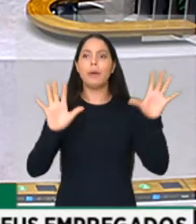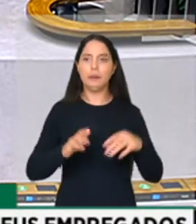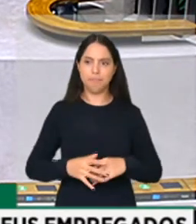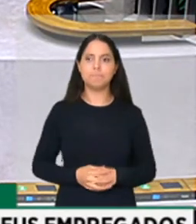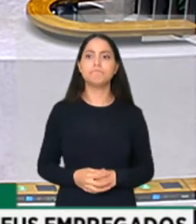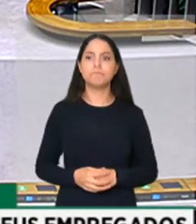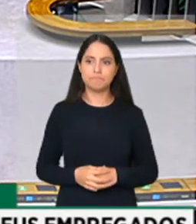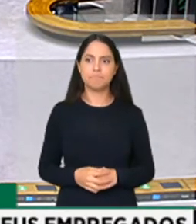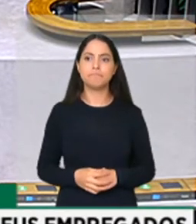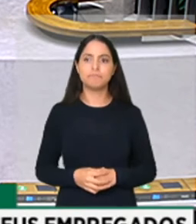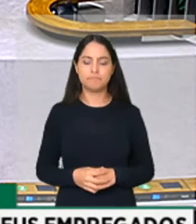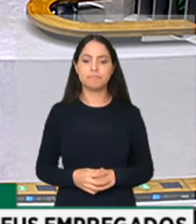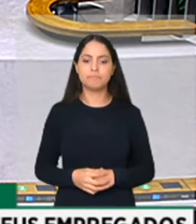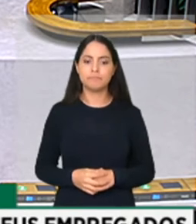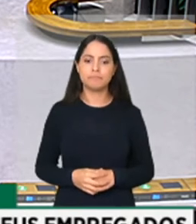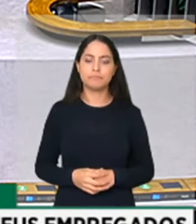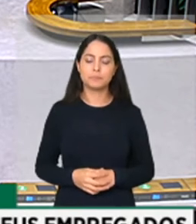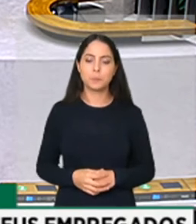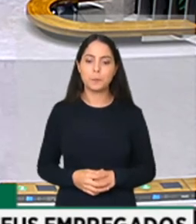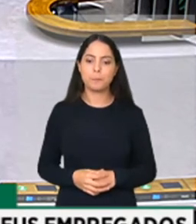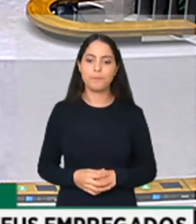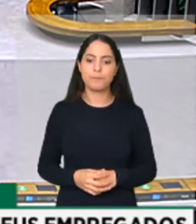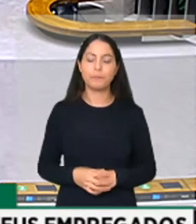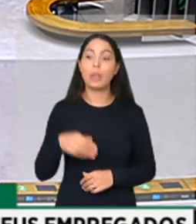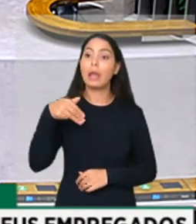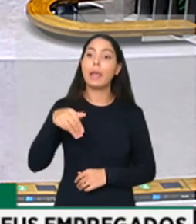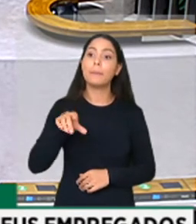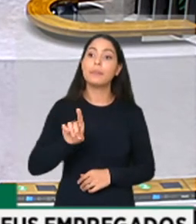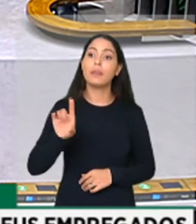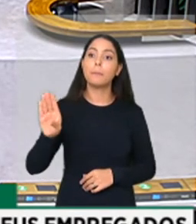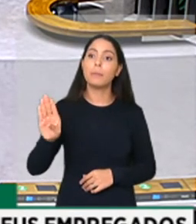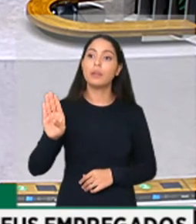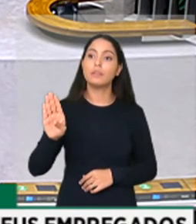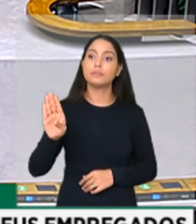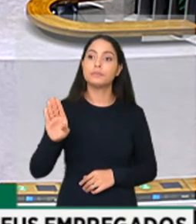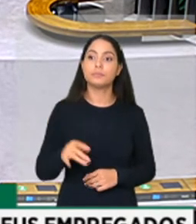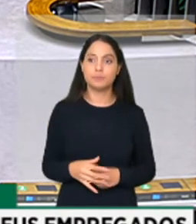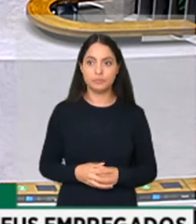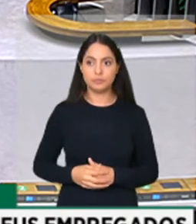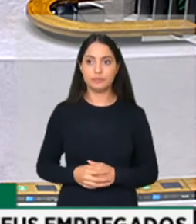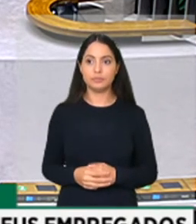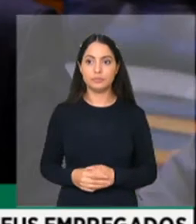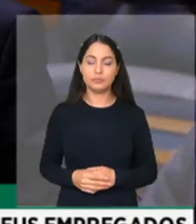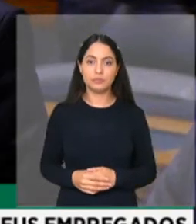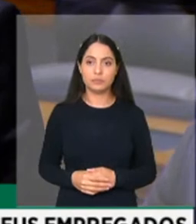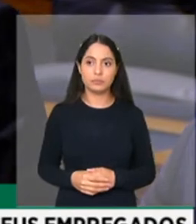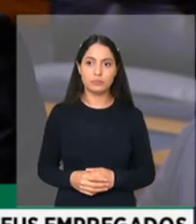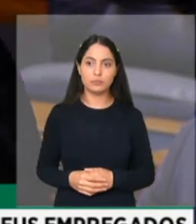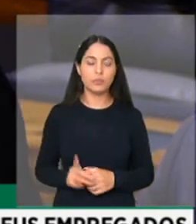[PRESIDENTE]: COMO ORIENTA O MDB? -- [DEPUTADO]: O MDB É NÃO, SENHOR PRESIDENTE. -- [PRESIDENTE]: COMO